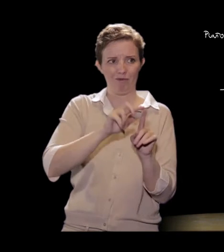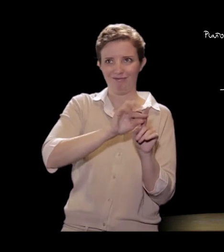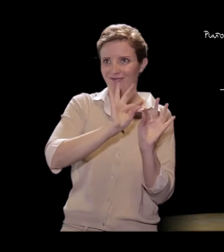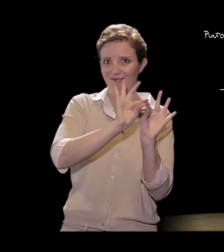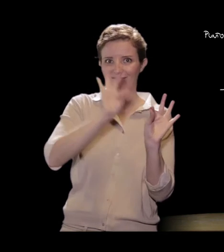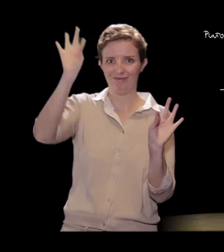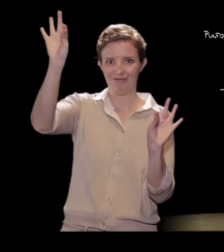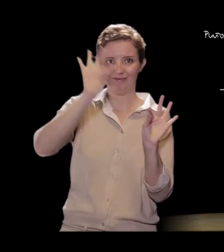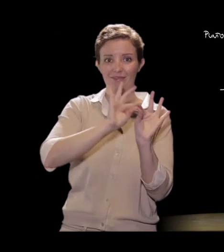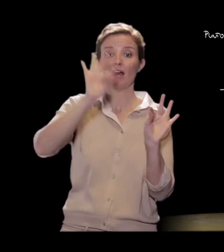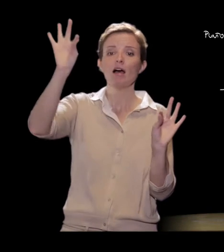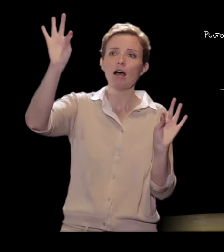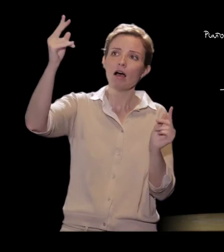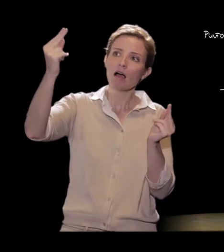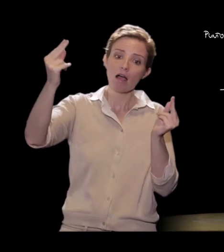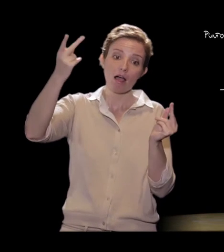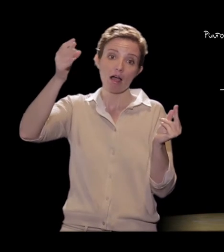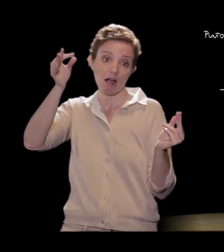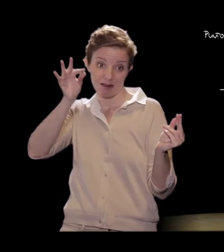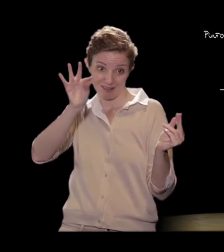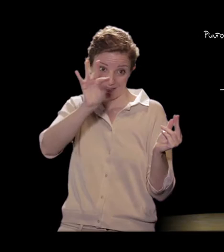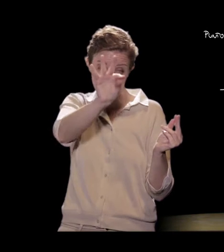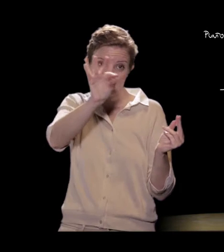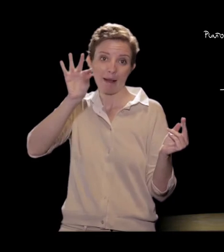Le coordinate del punto medio di questo segmento che indichiamo con M